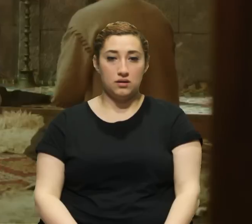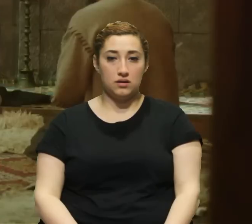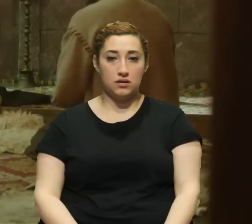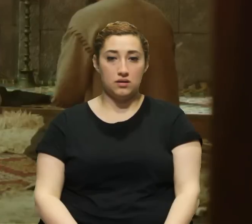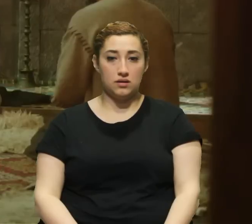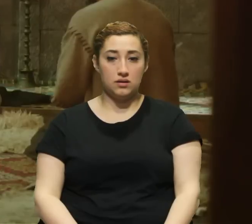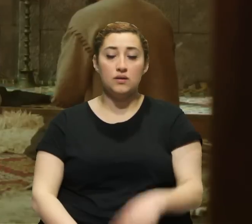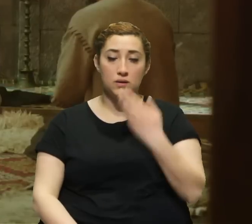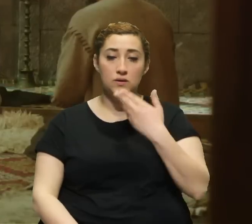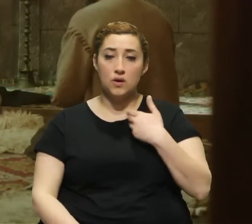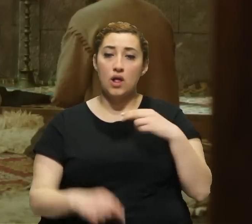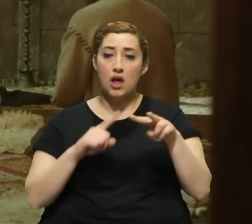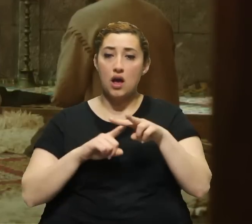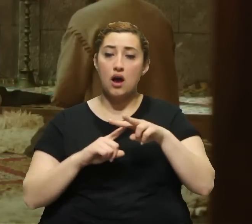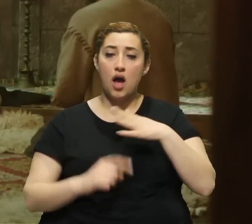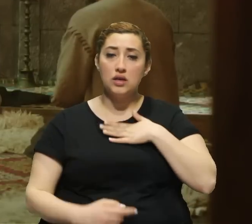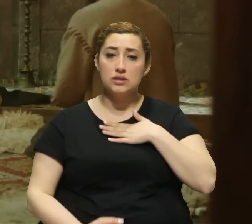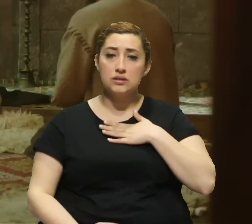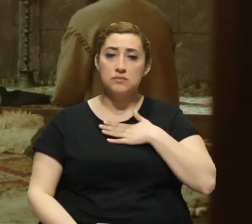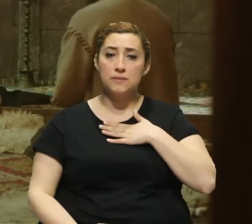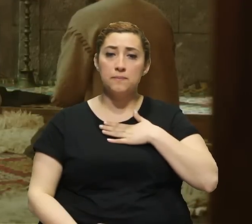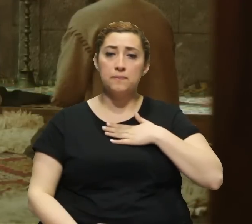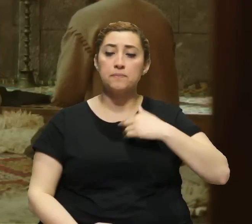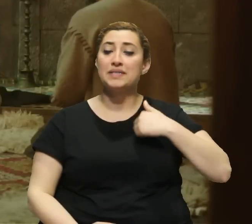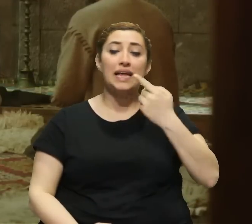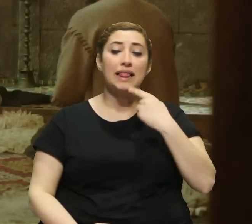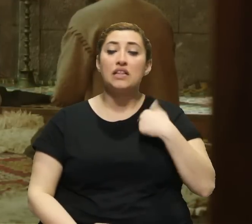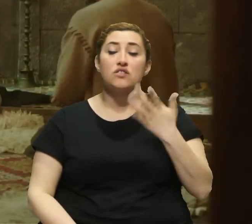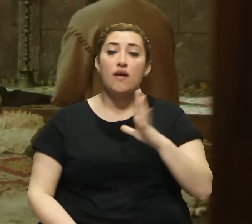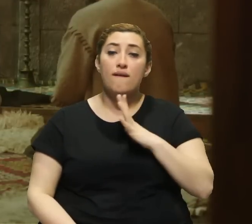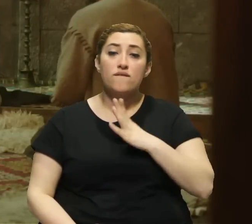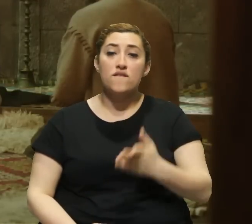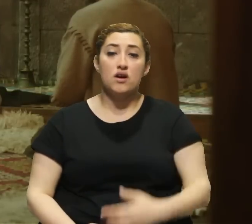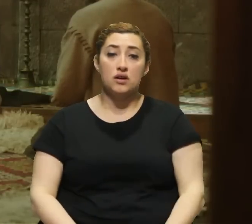De hele Kasım'ım nedir bize diyeceğin?